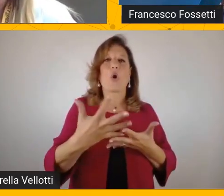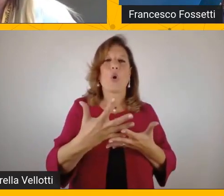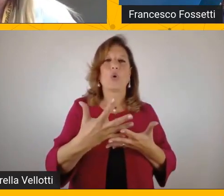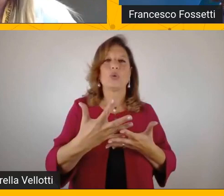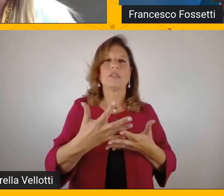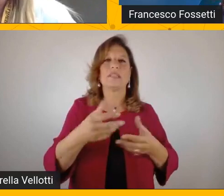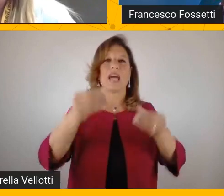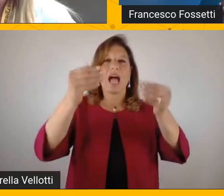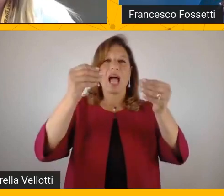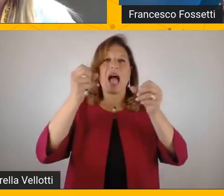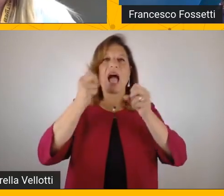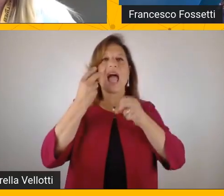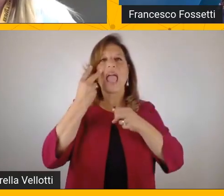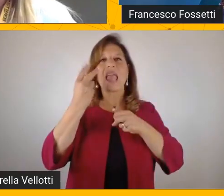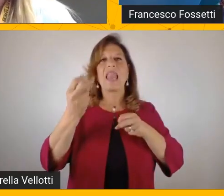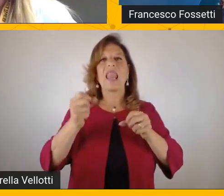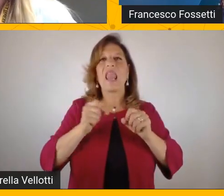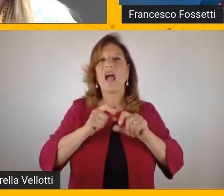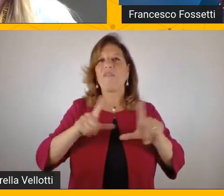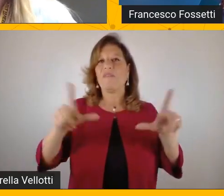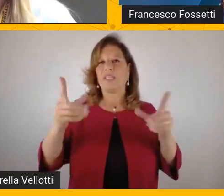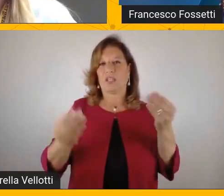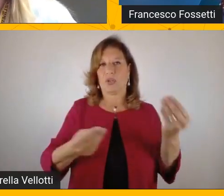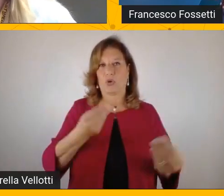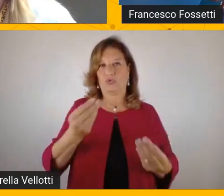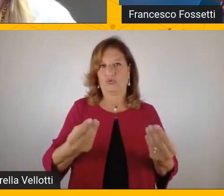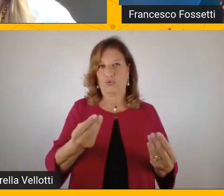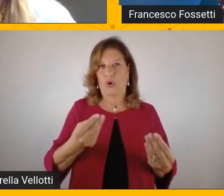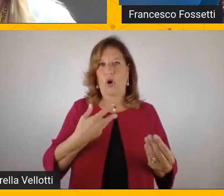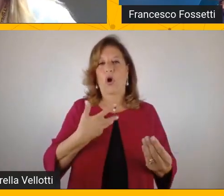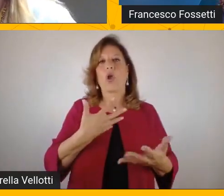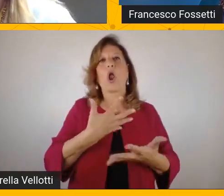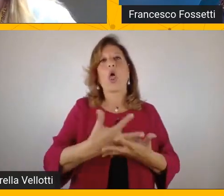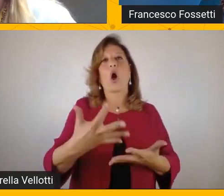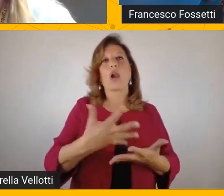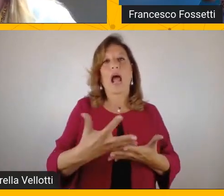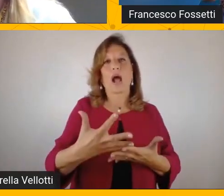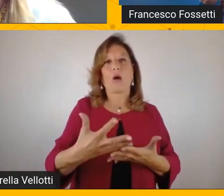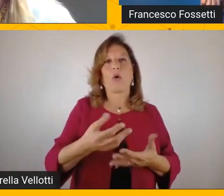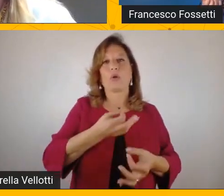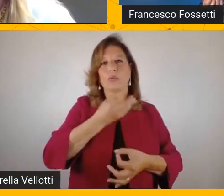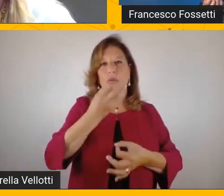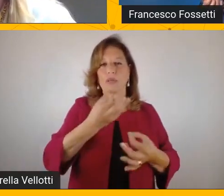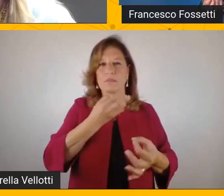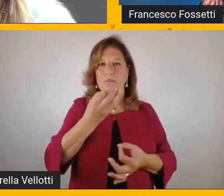racconta. Io sono un critico e lo racconto anche attraverso